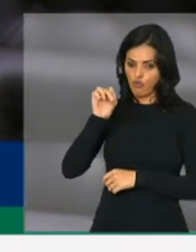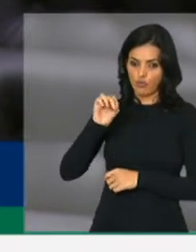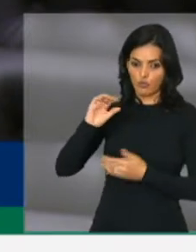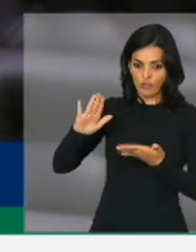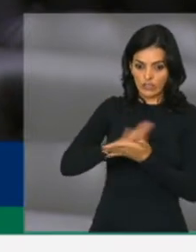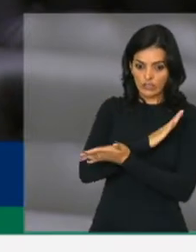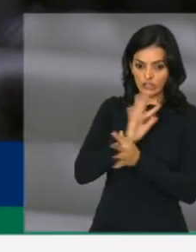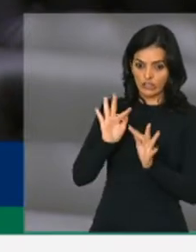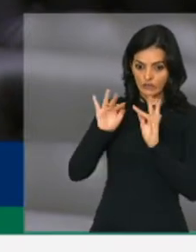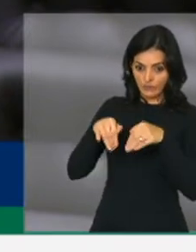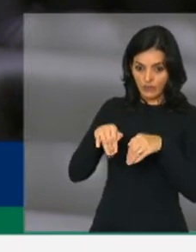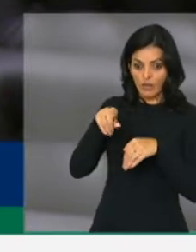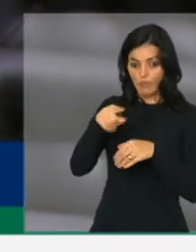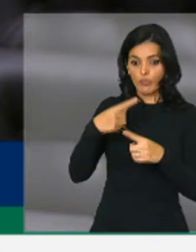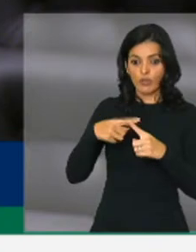PRA EMPRESÁRIO E NÃO COBRAR